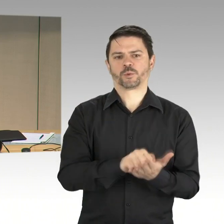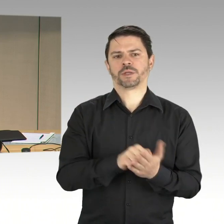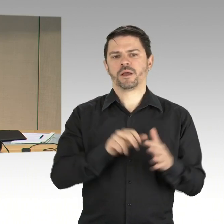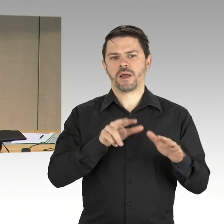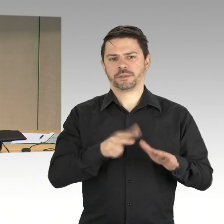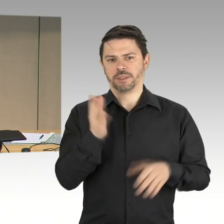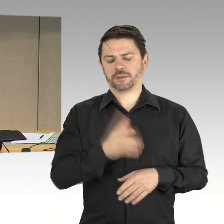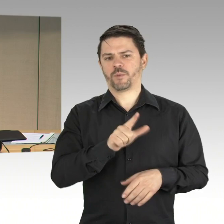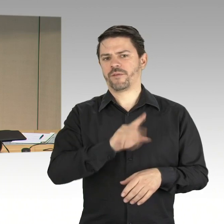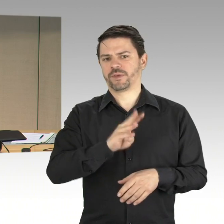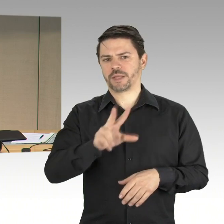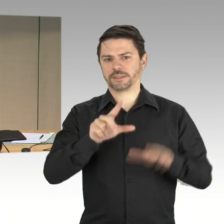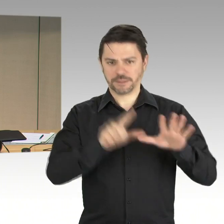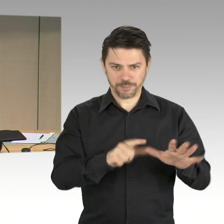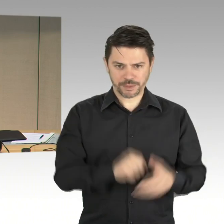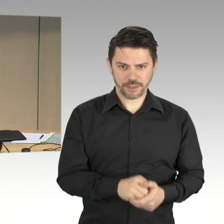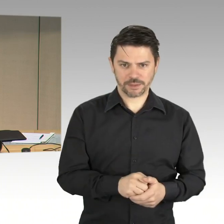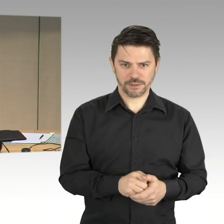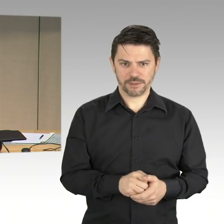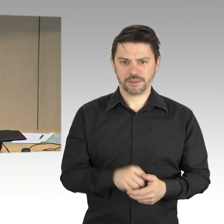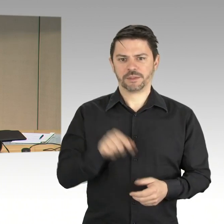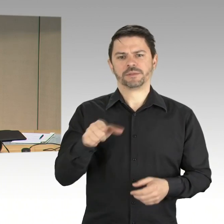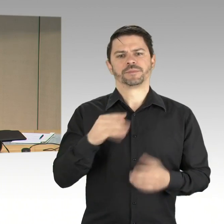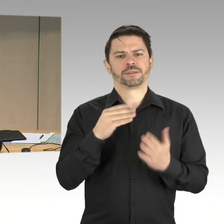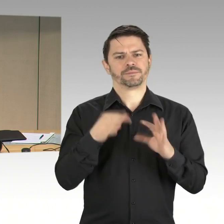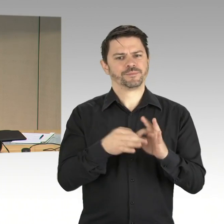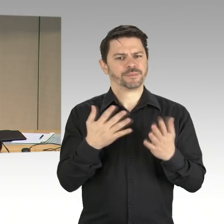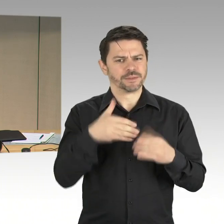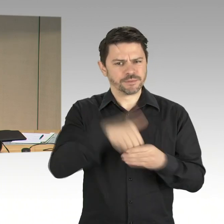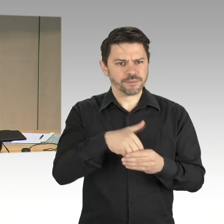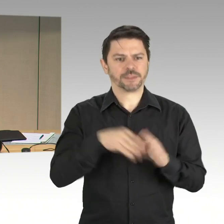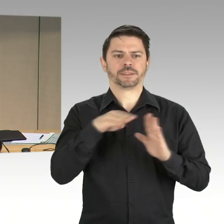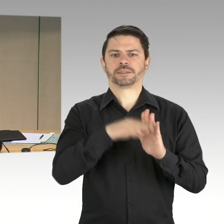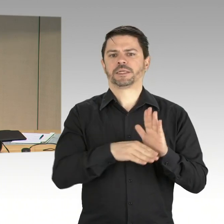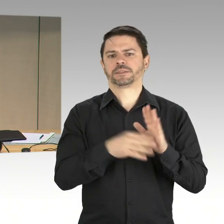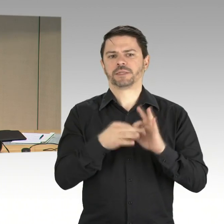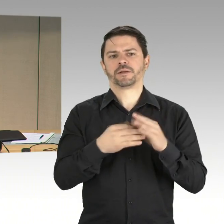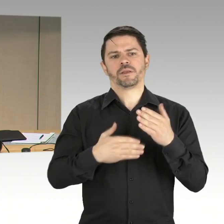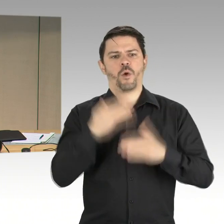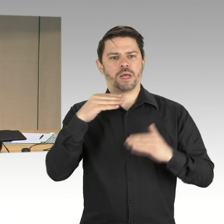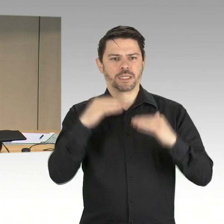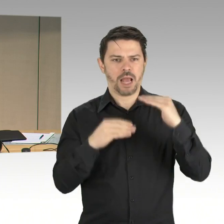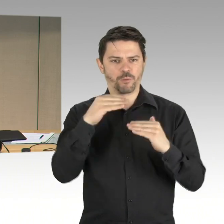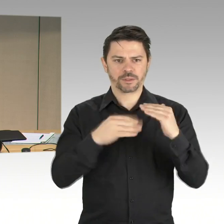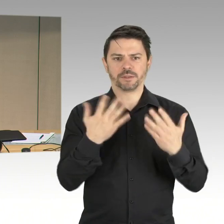des Gesetzesentwurfs und schlage vor, die Beratungen der Einzelbestimmungen miteinander zu verbinden. Ich höre dazu keinen Widerspruch.